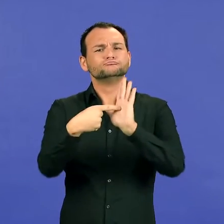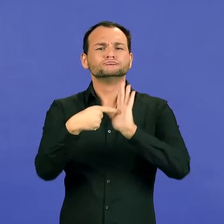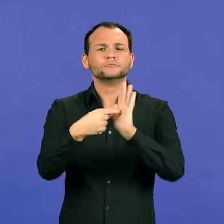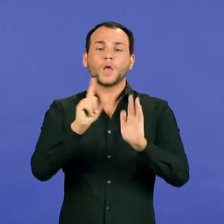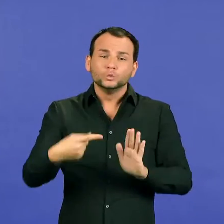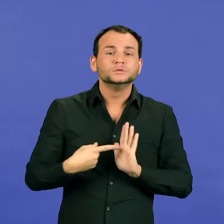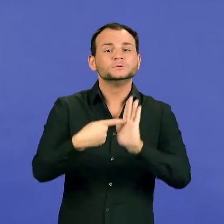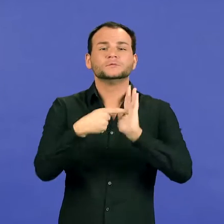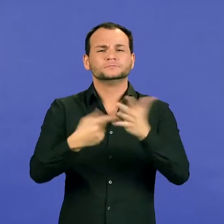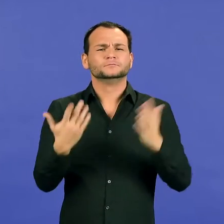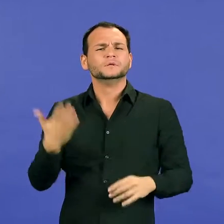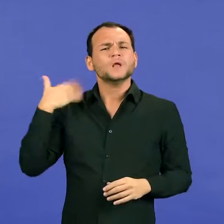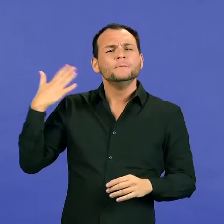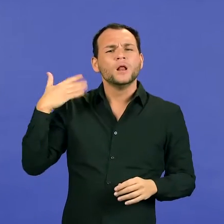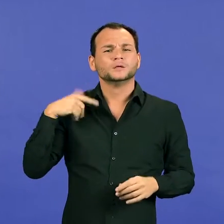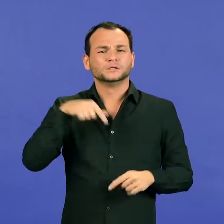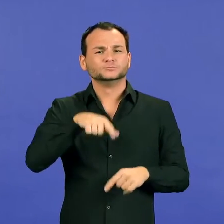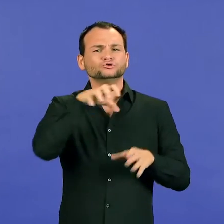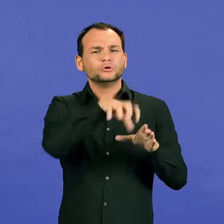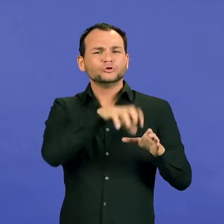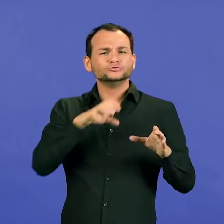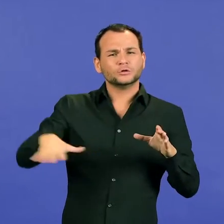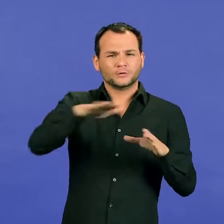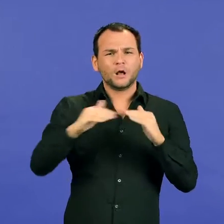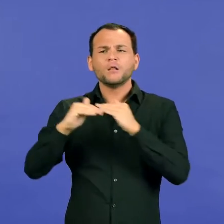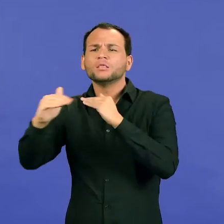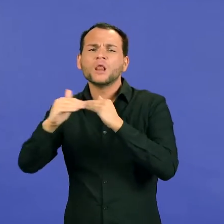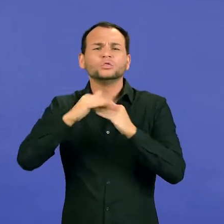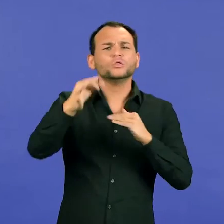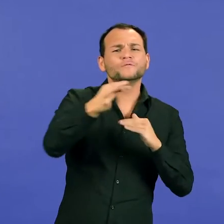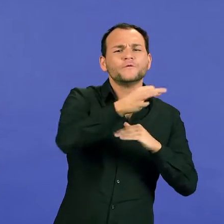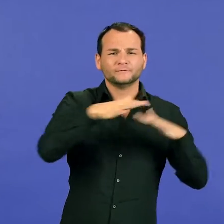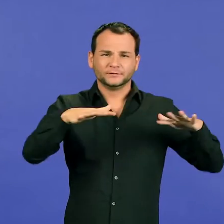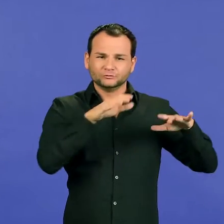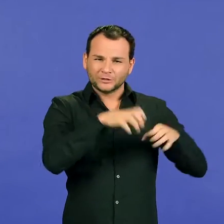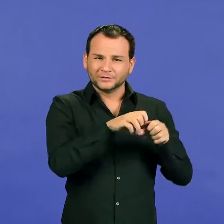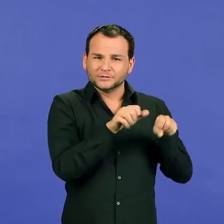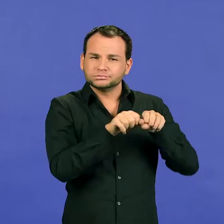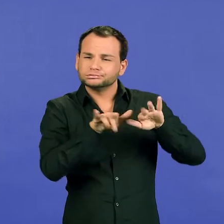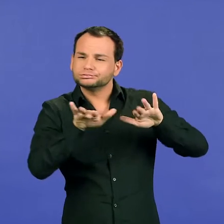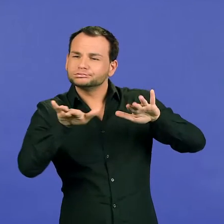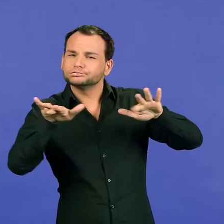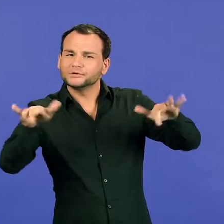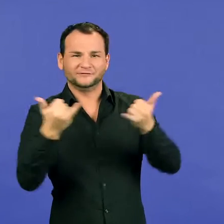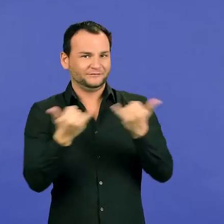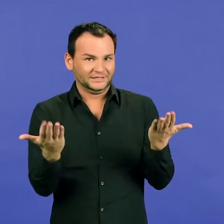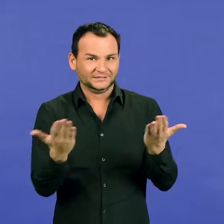Außerdem stellt er die Ausbreitung der städtischen Lebensformen auf die Landbevölkerung dar.